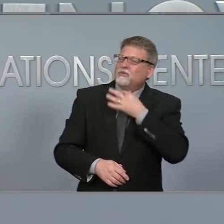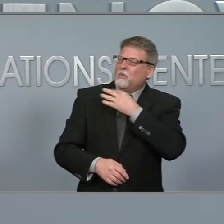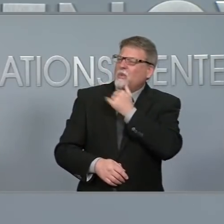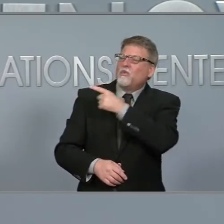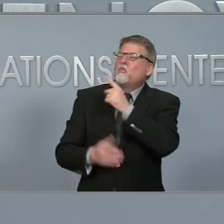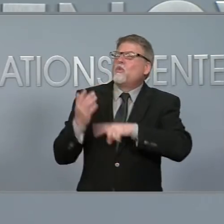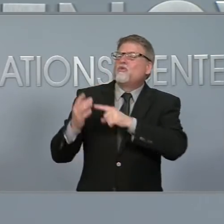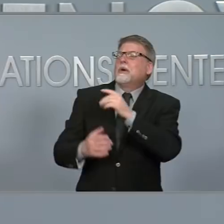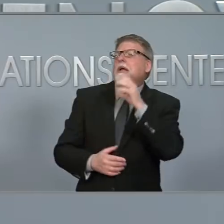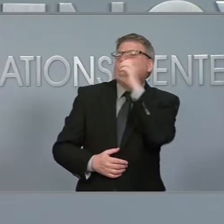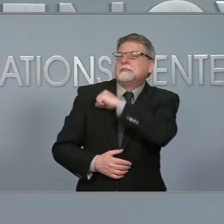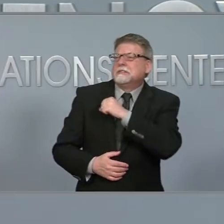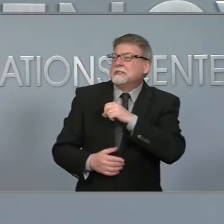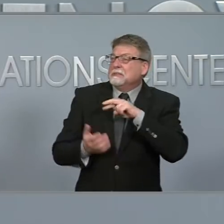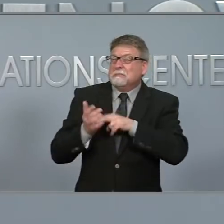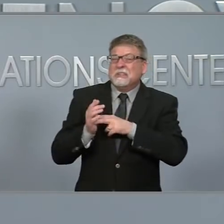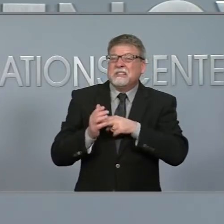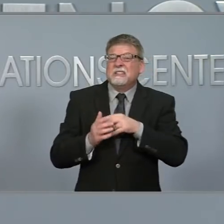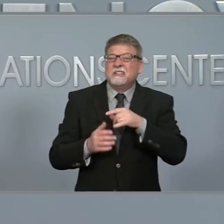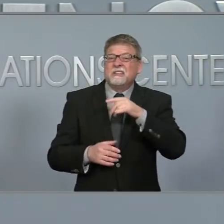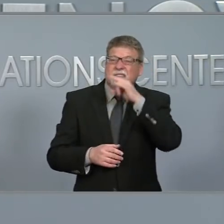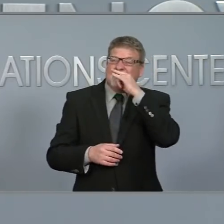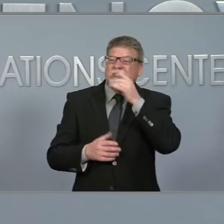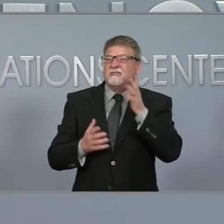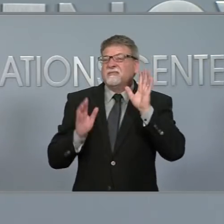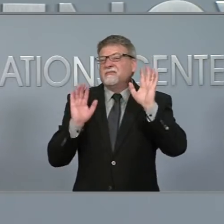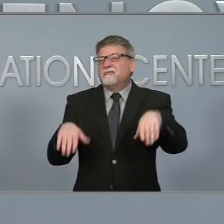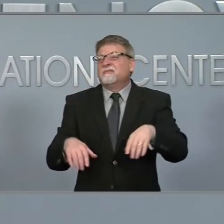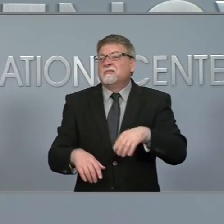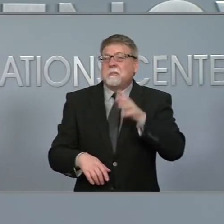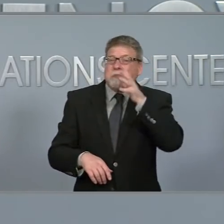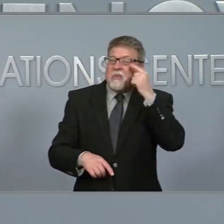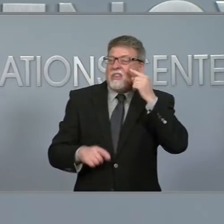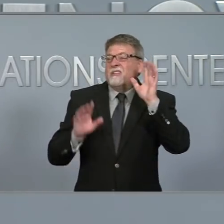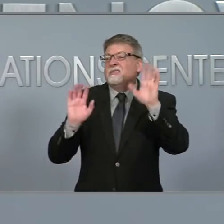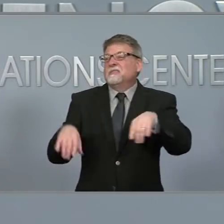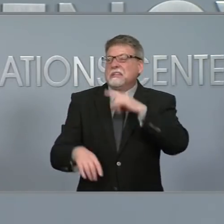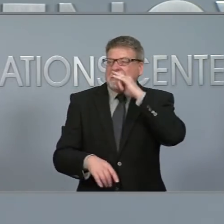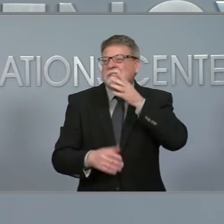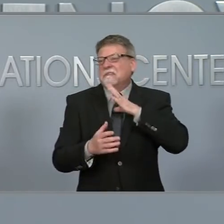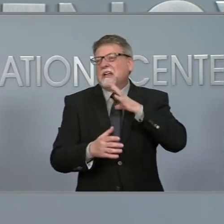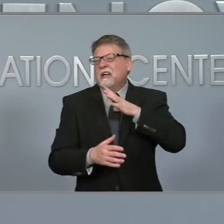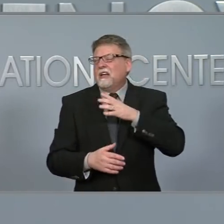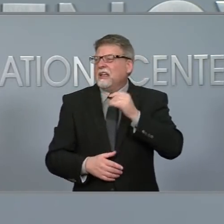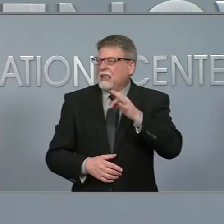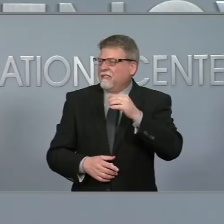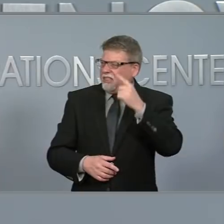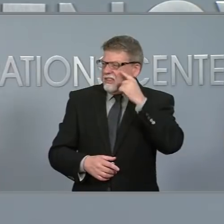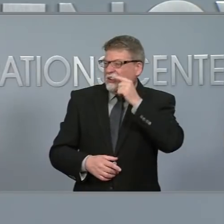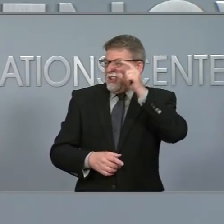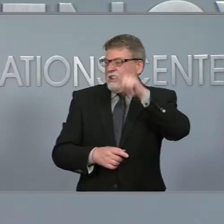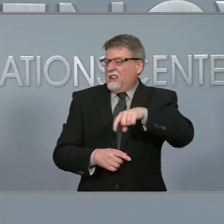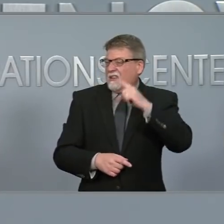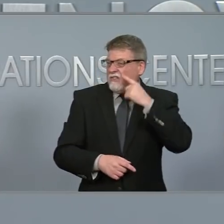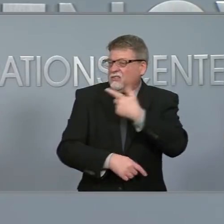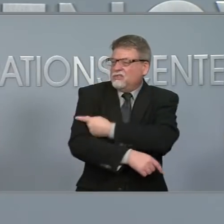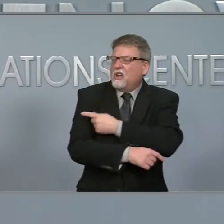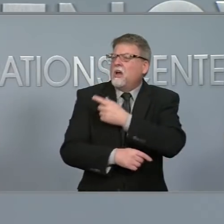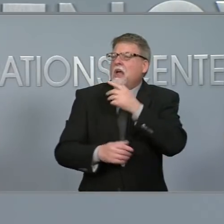rutinarias, Y es que queremos cerciorarnos de que los pediatras también tengan sus